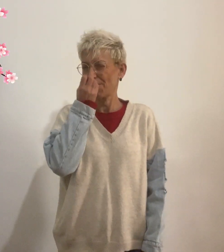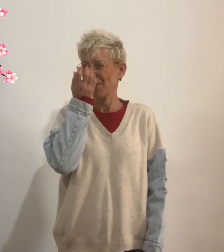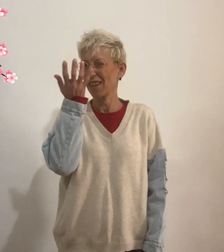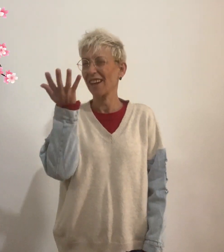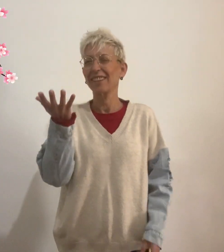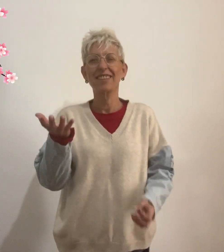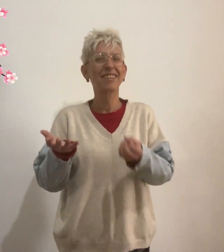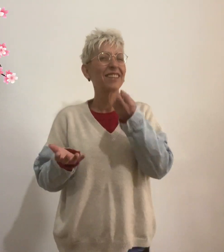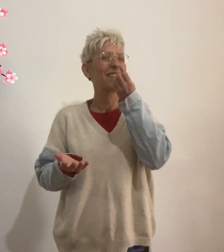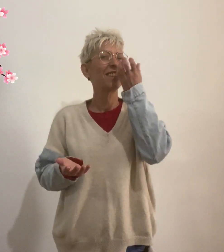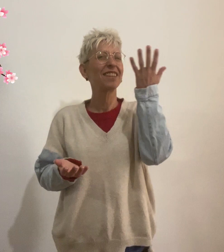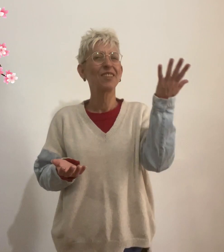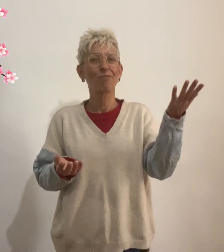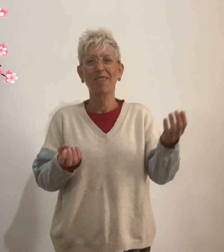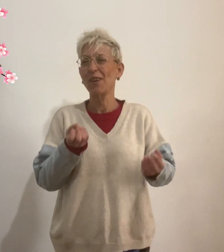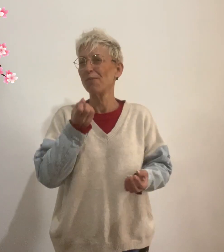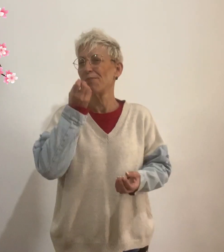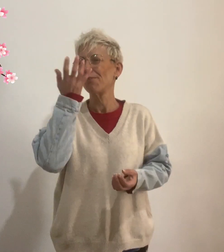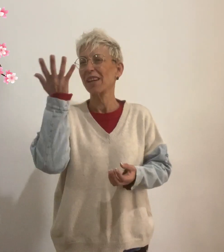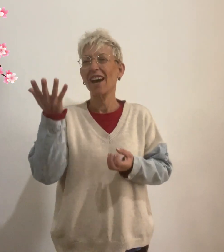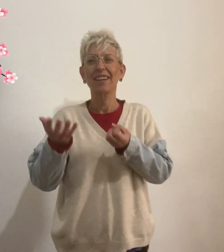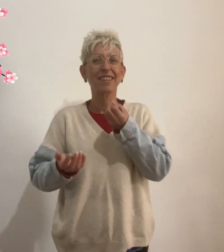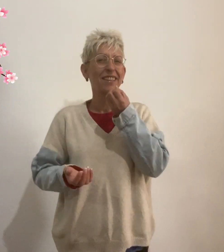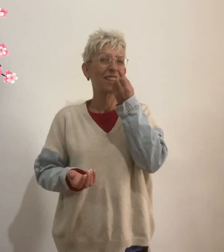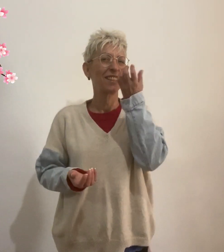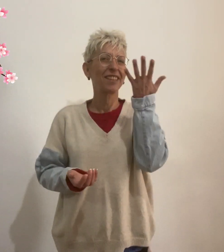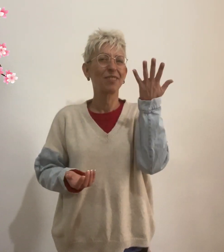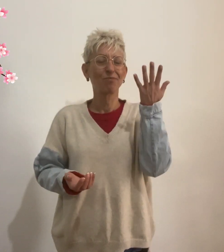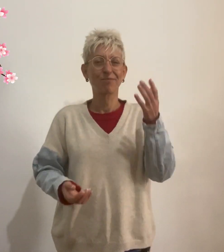פרחים